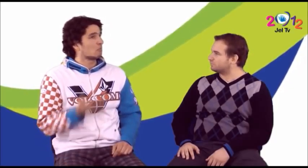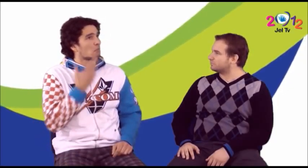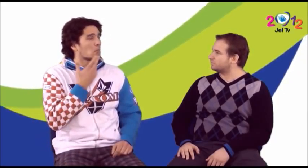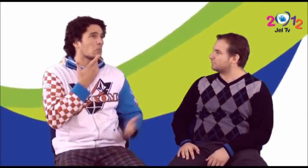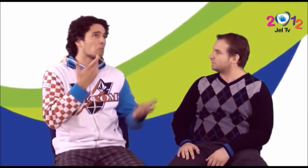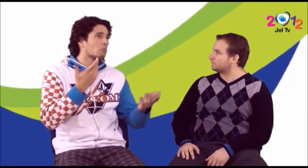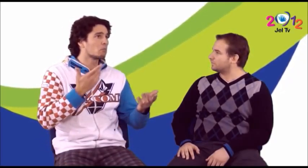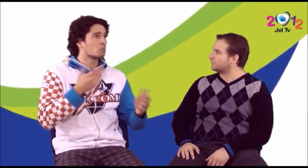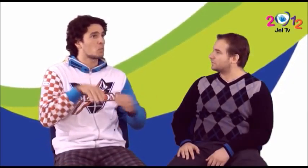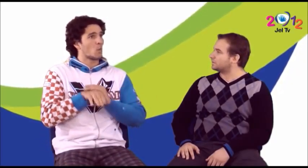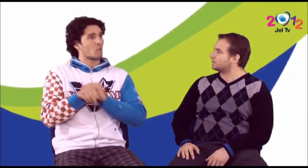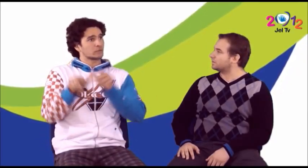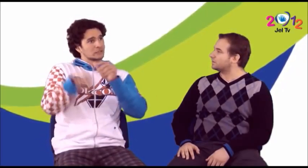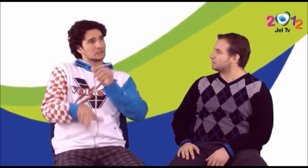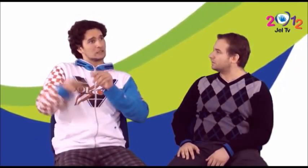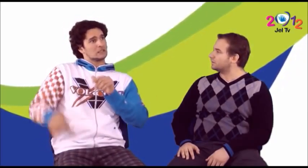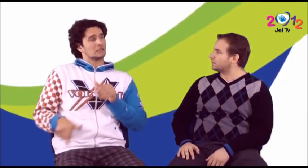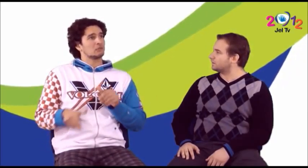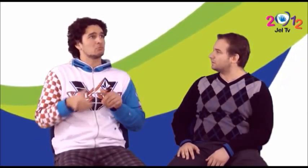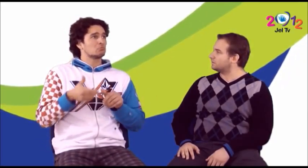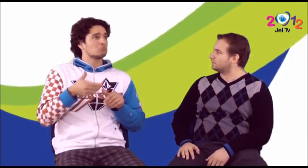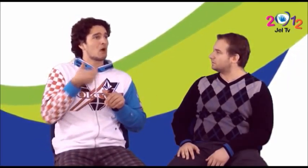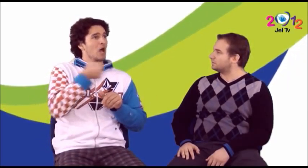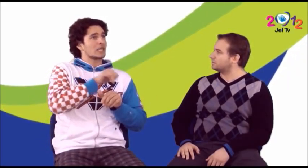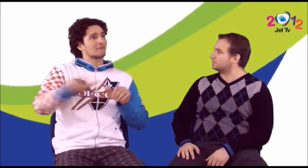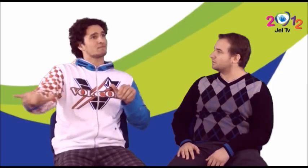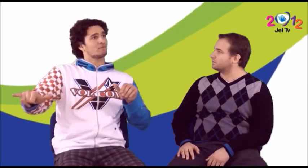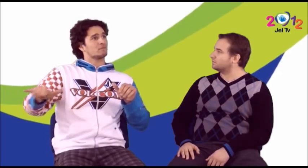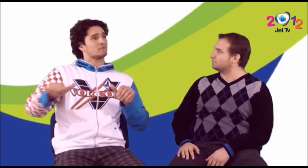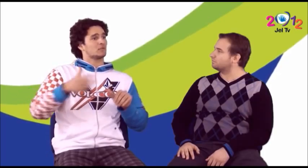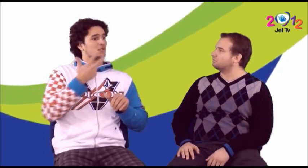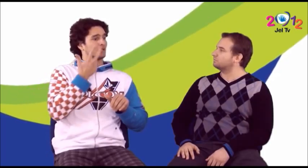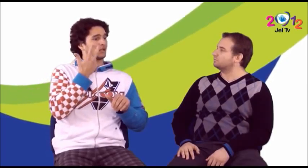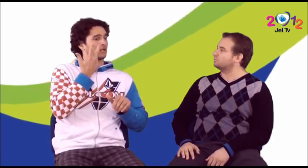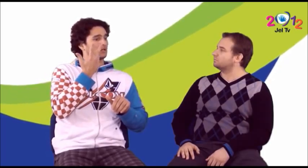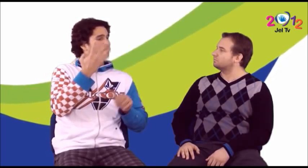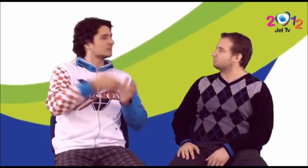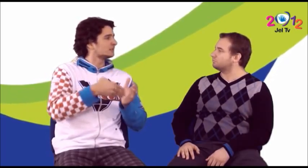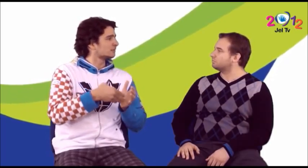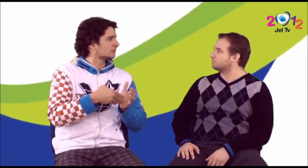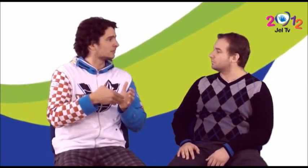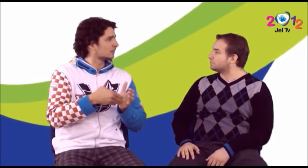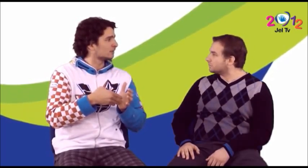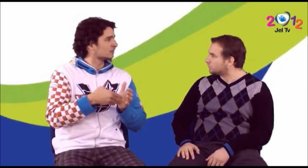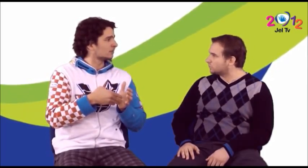A külföldi tanulóknak 1 évnyi tandíja kb. 34 ezer dollárba kerül. - WOW!